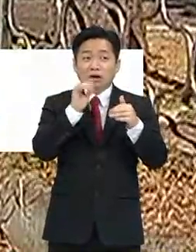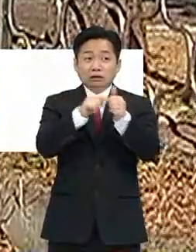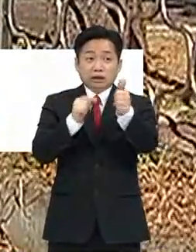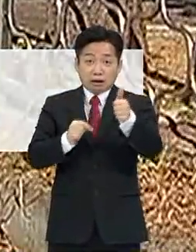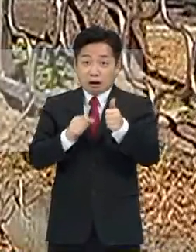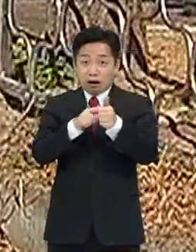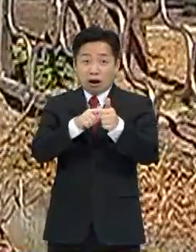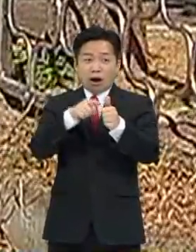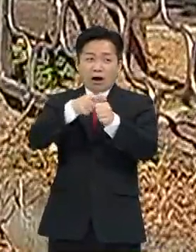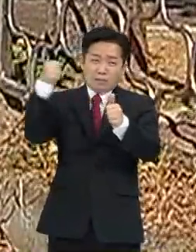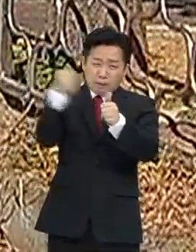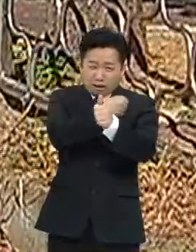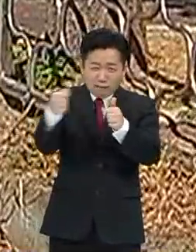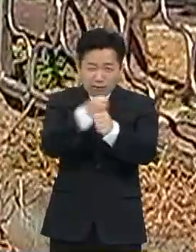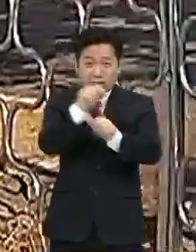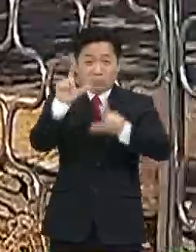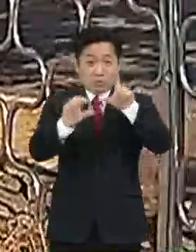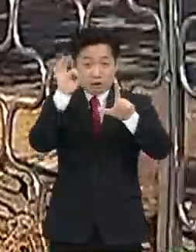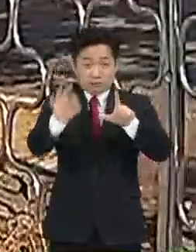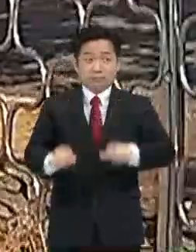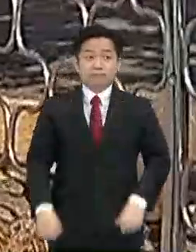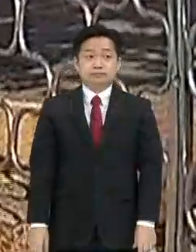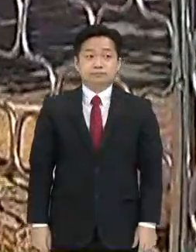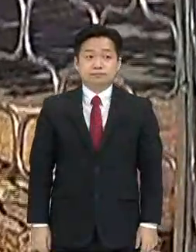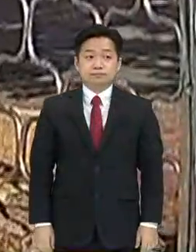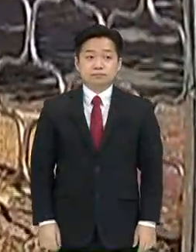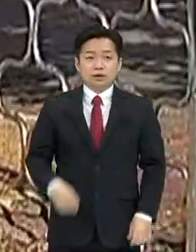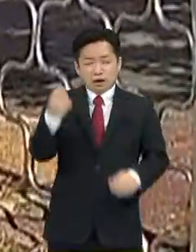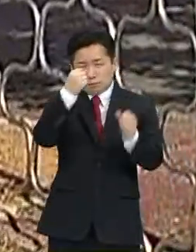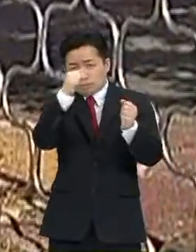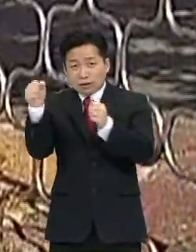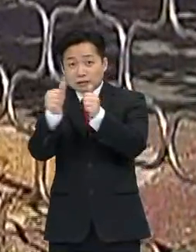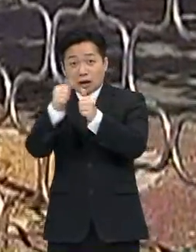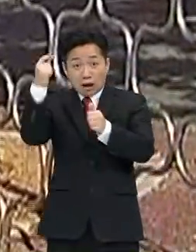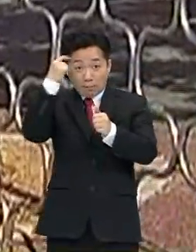무차별 폭행합니다. 피하려는 남성의 머리를 주먹으로 세게